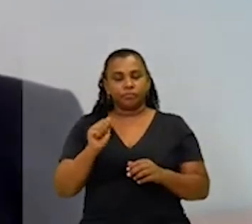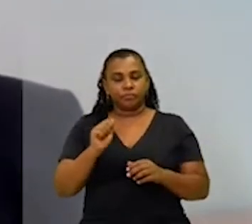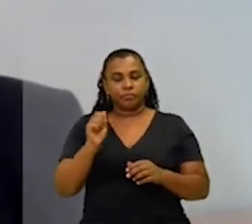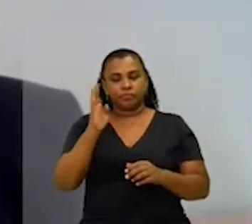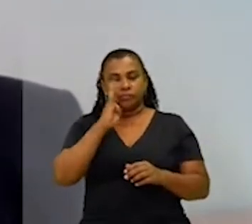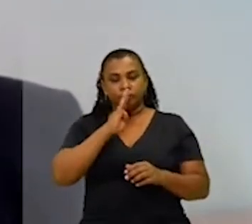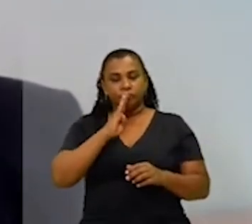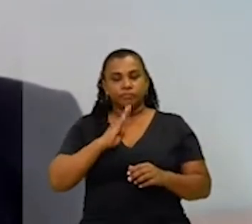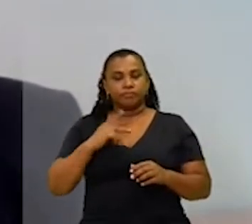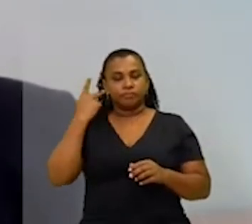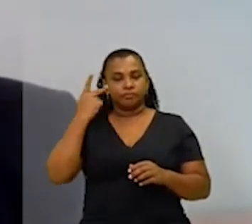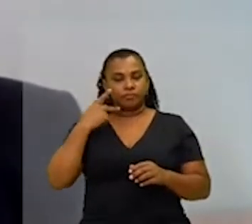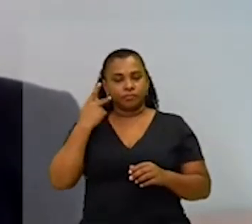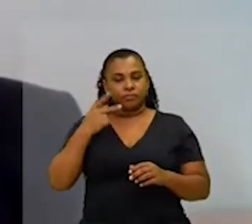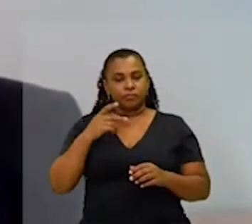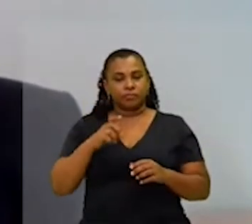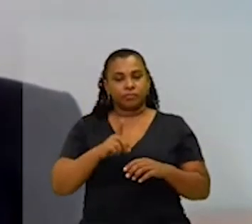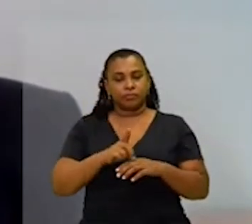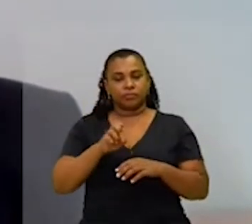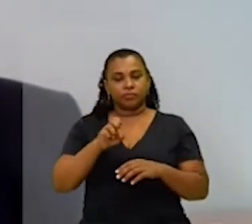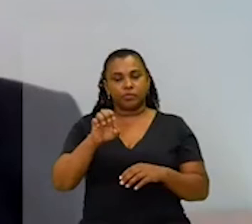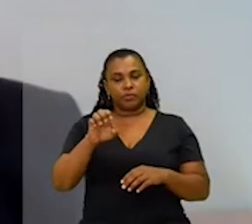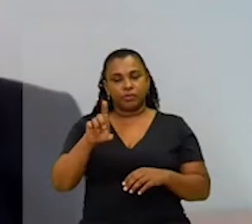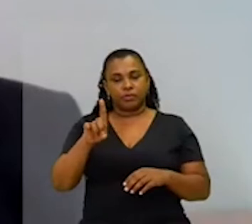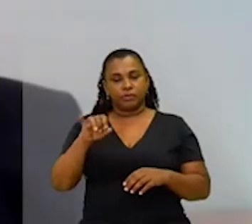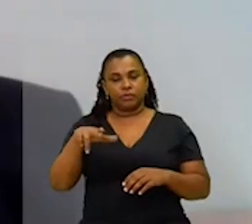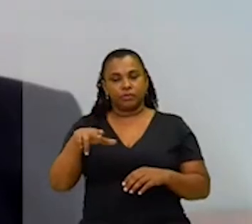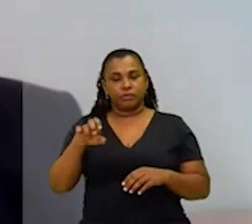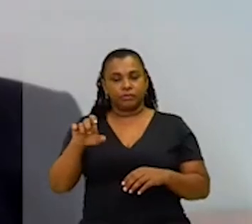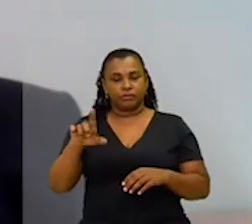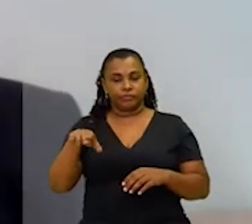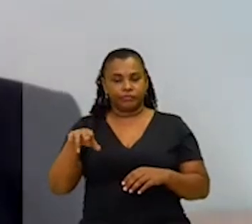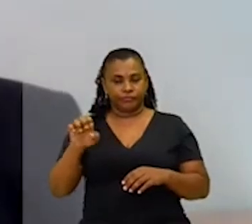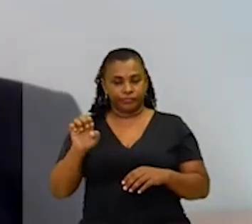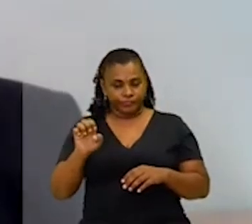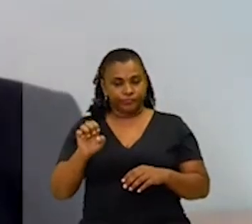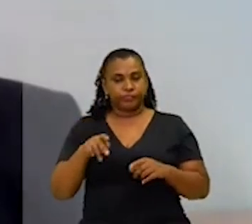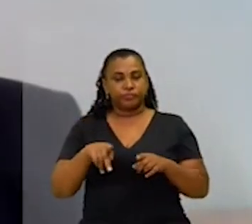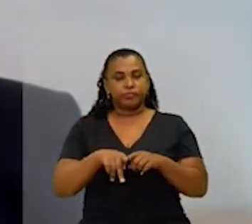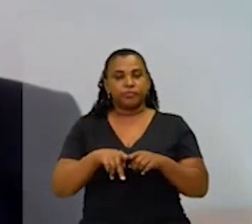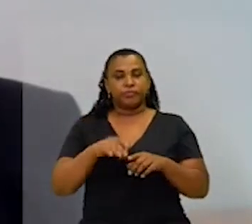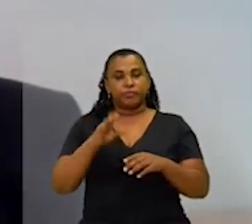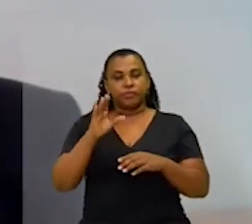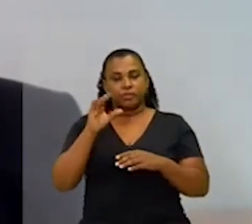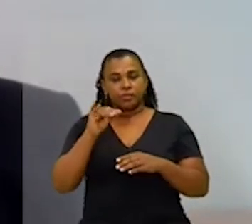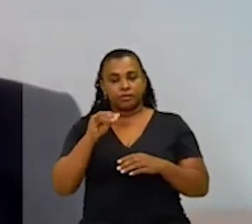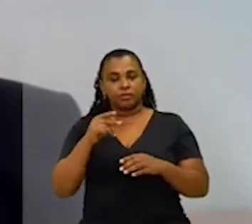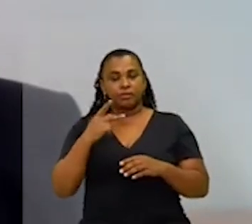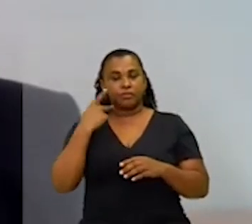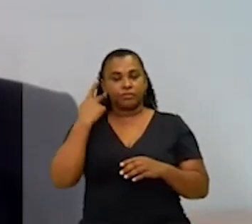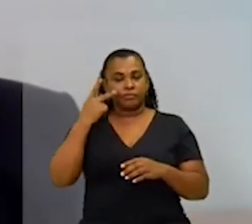e a senhora cientista política e pesquisadora do mar é Núcleo de Estudos jurídicos e Atlântico